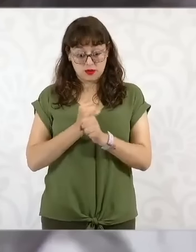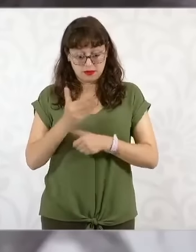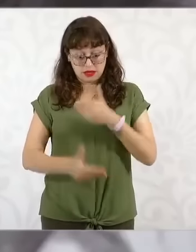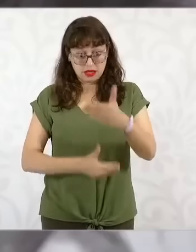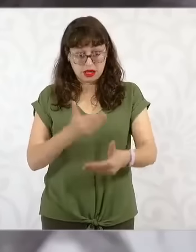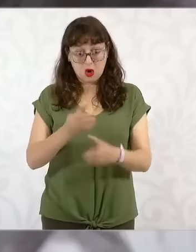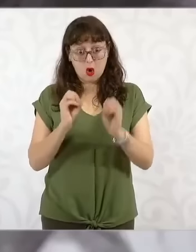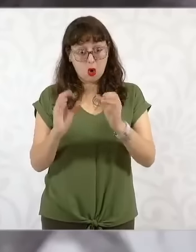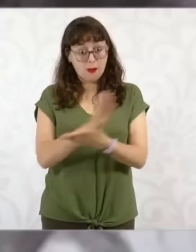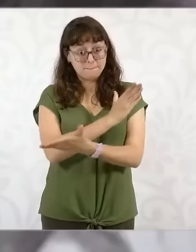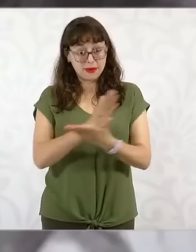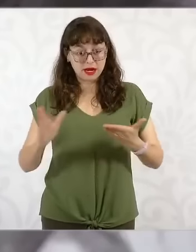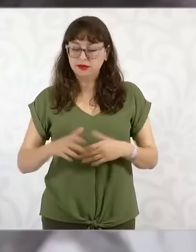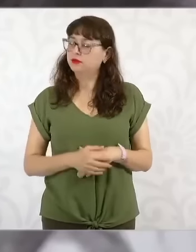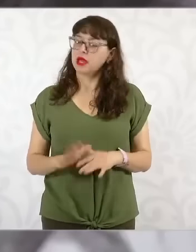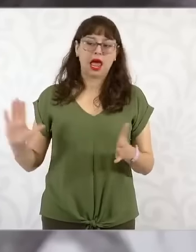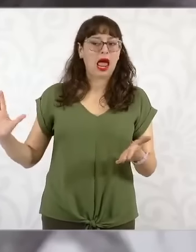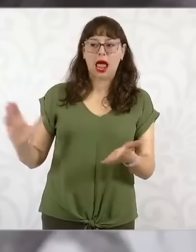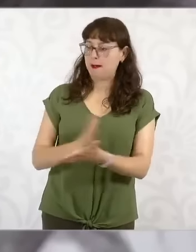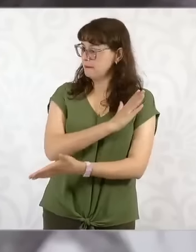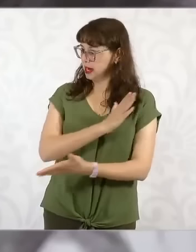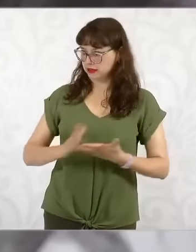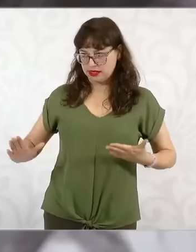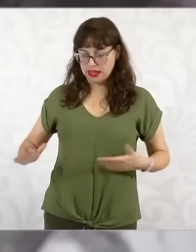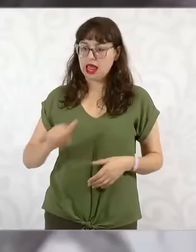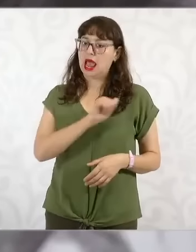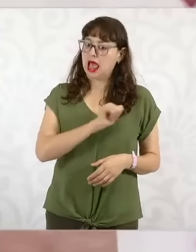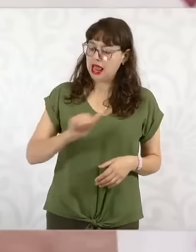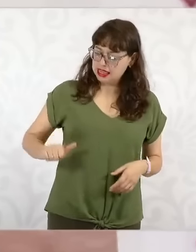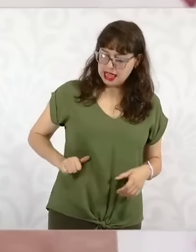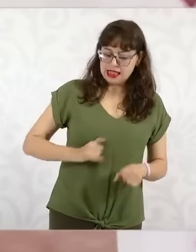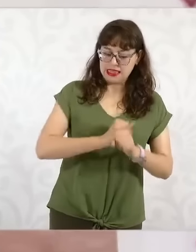Es una investigación distinta a la del alcalde Manso, pero con esta detención también tenemos